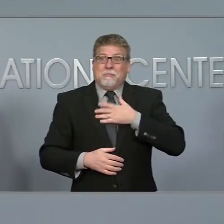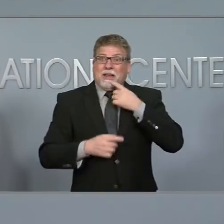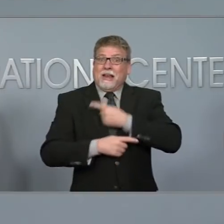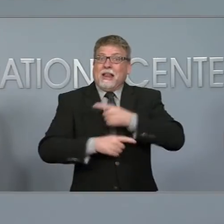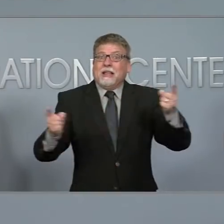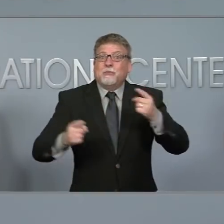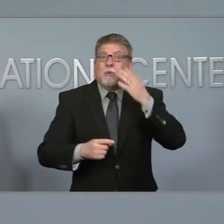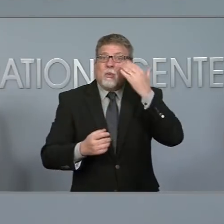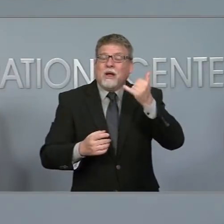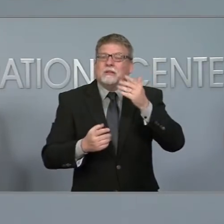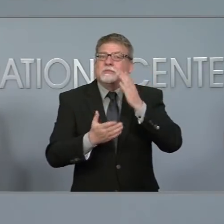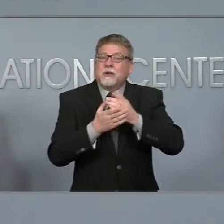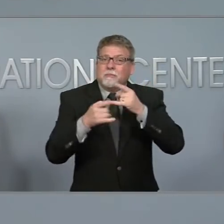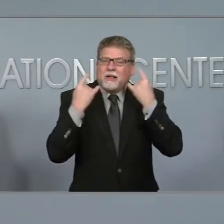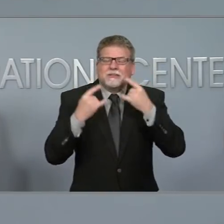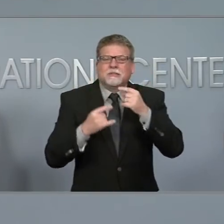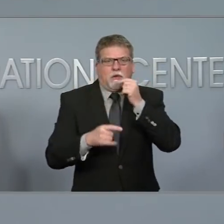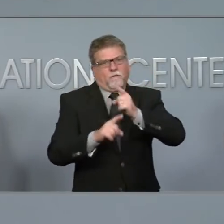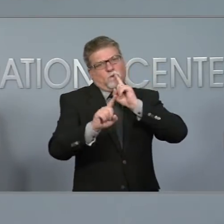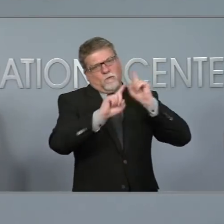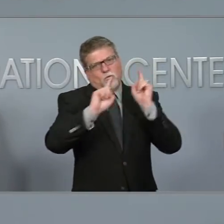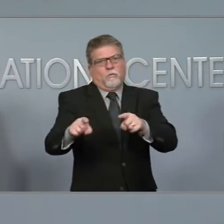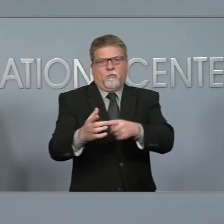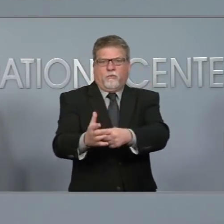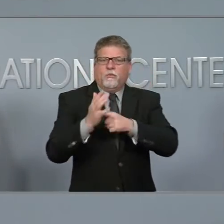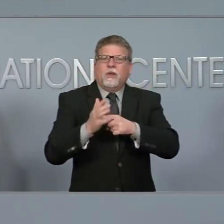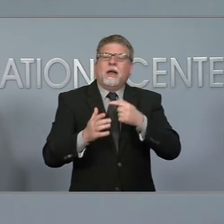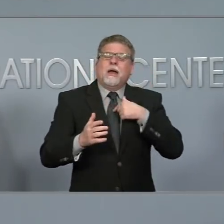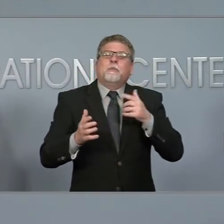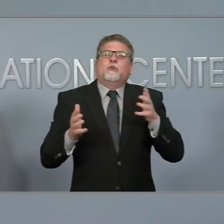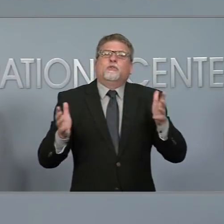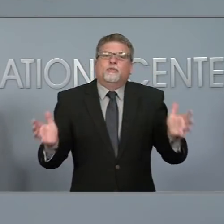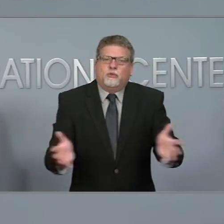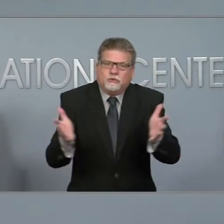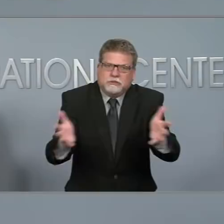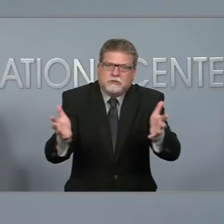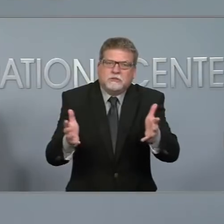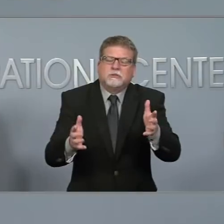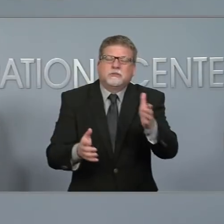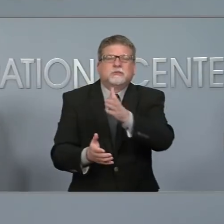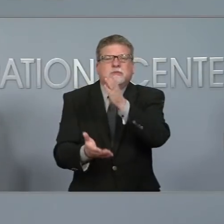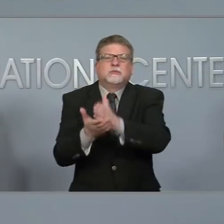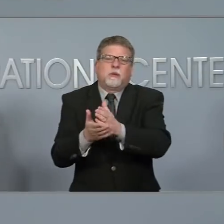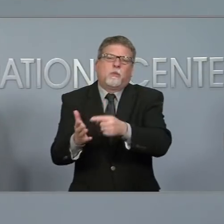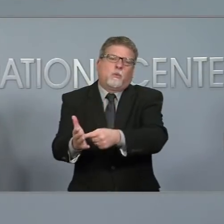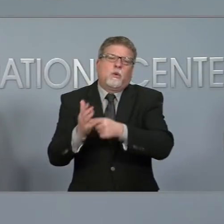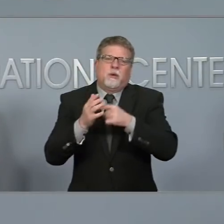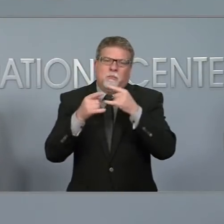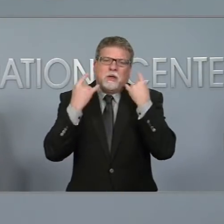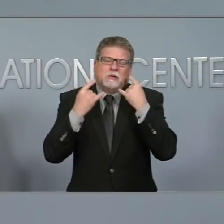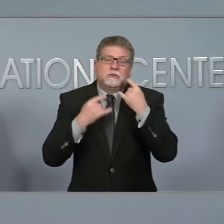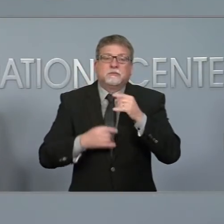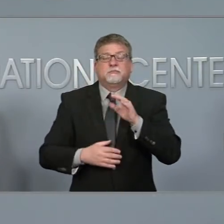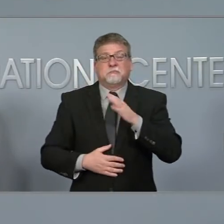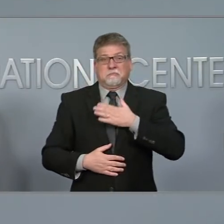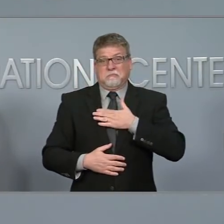control sobre esta situación. Y yo creo que ellos deben